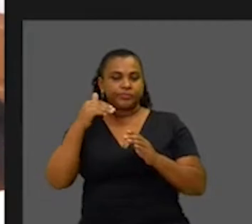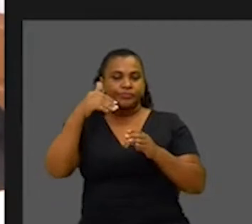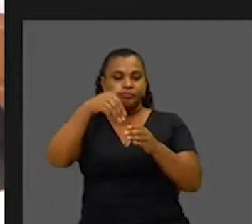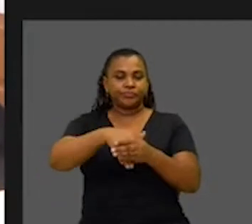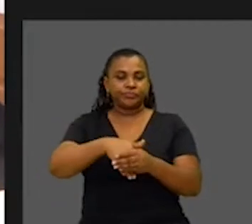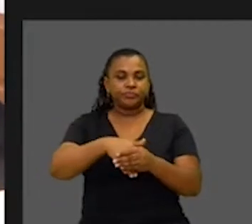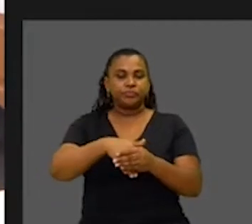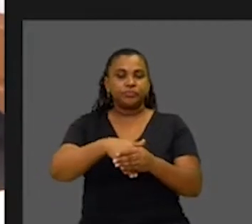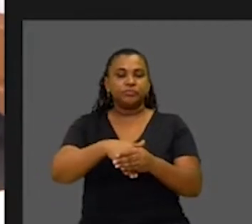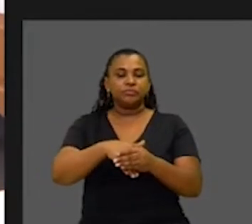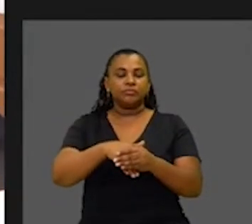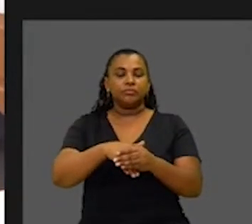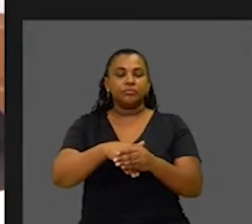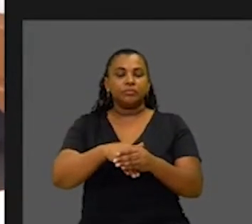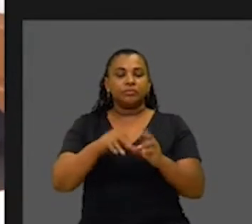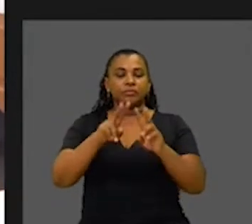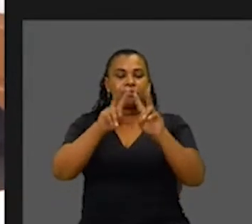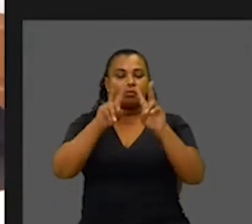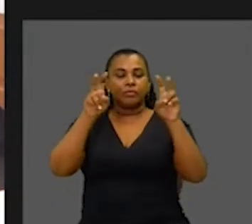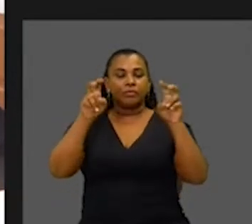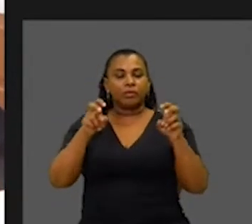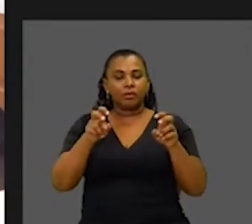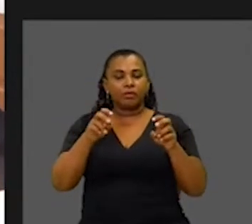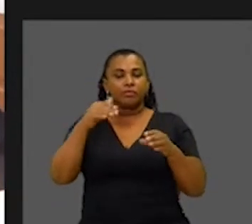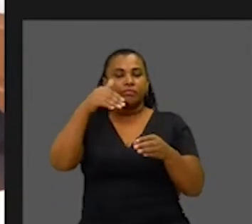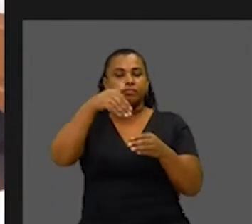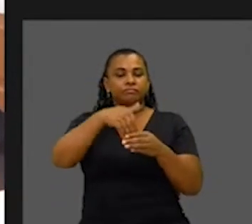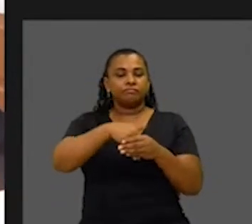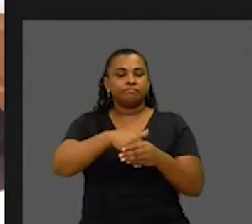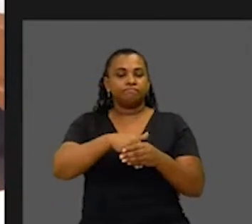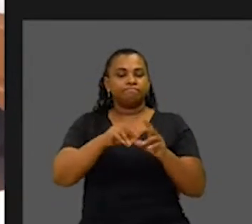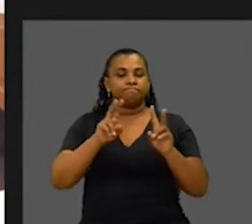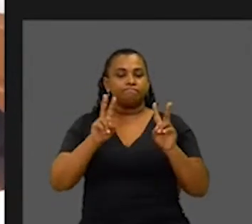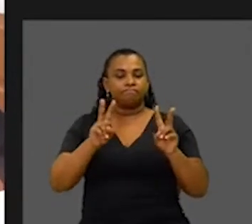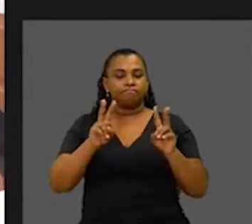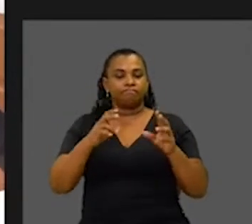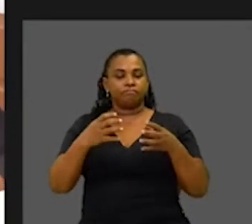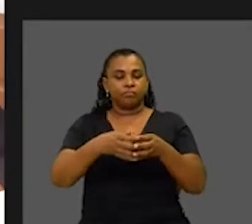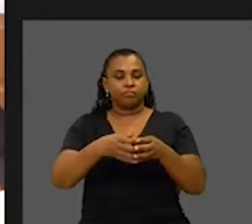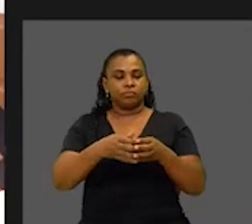mesa candidaturas coletivas ele focaliza portanto uma estratégia muito criativa que